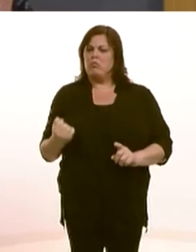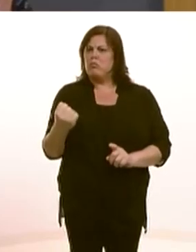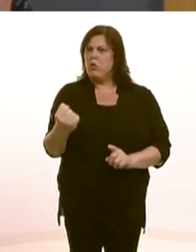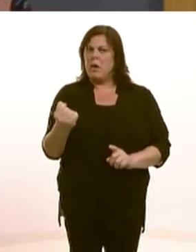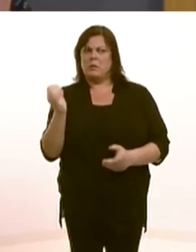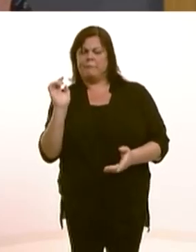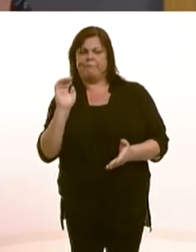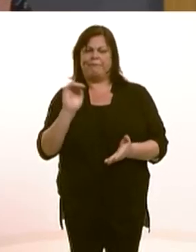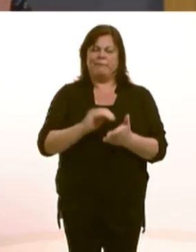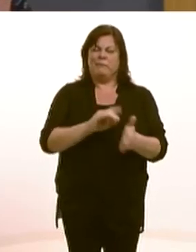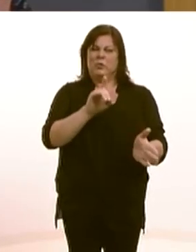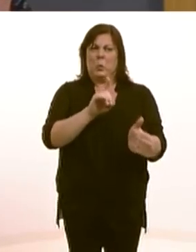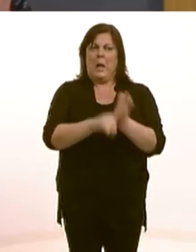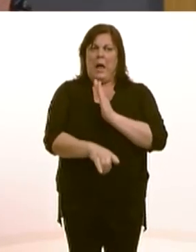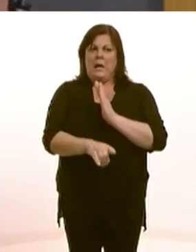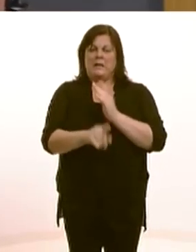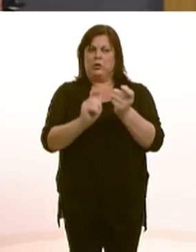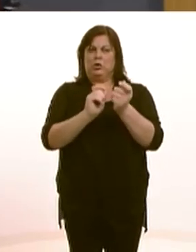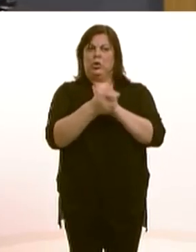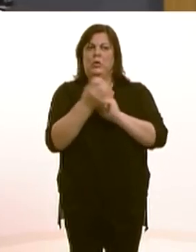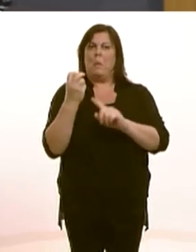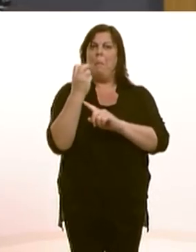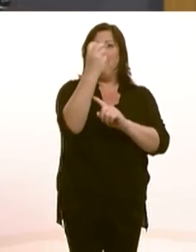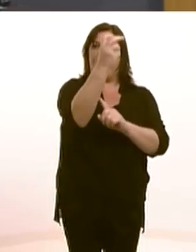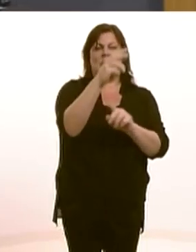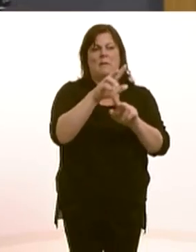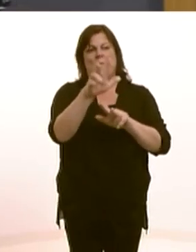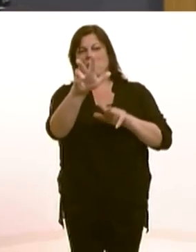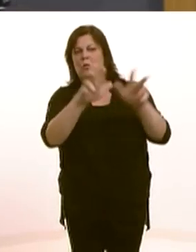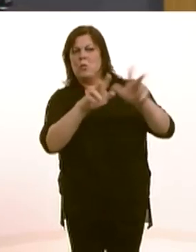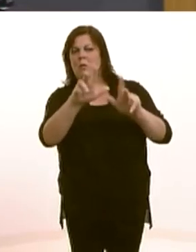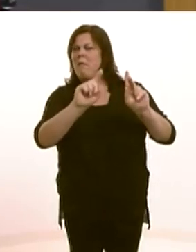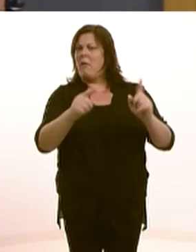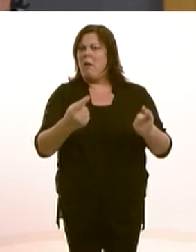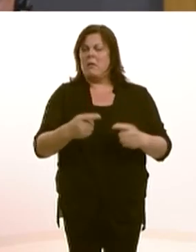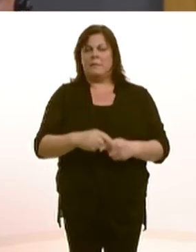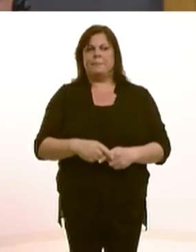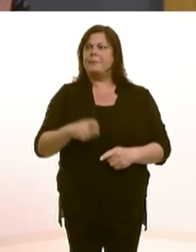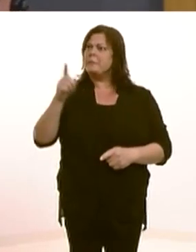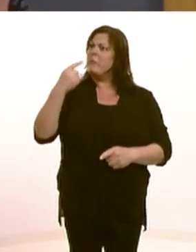Felly, pan rych chiín dweud eich bod chi am weld y gwasanaeth ymaín ailgychwyn, a